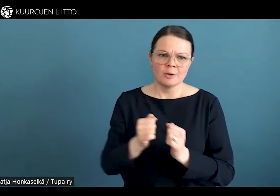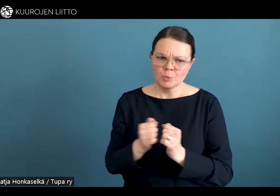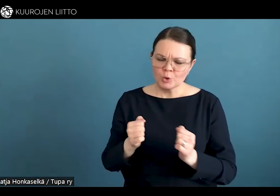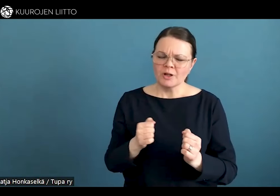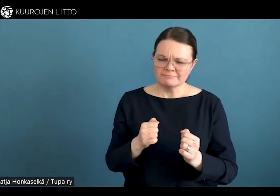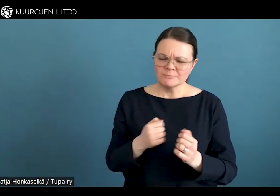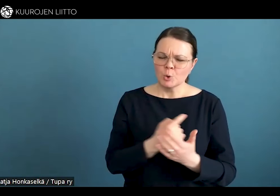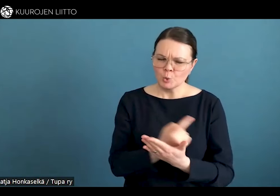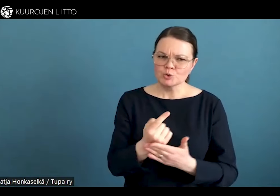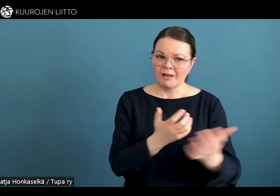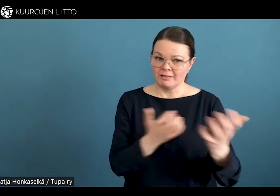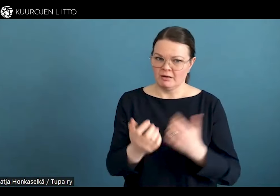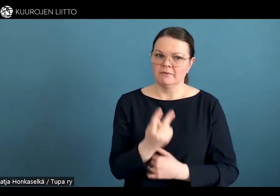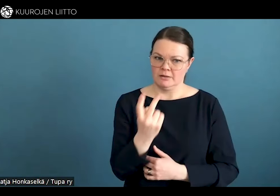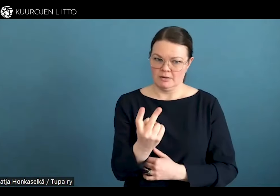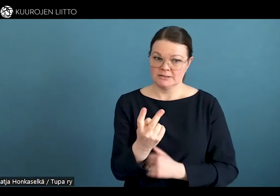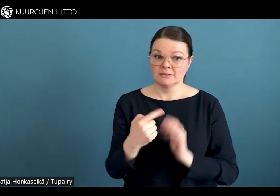vaikka usein kahdelle tulkille on kuitenkin tarvetta, -